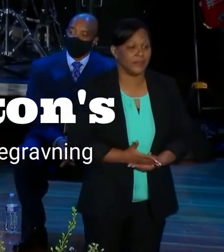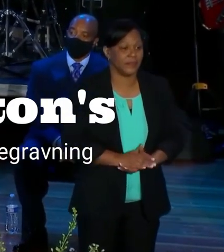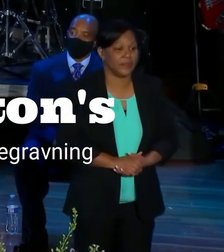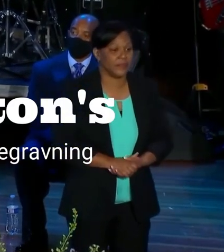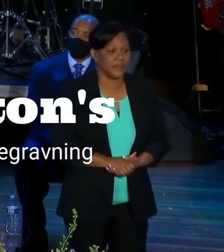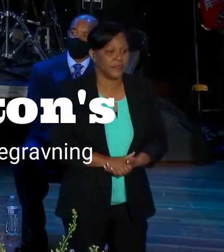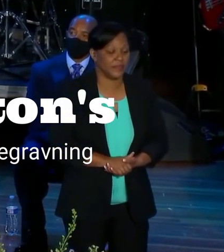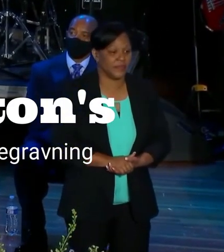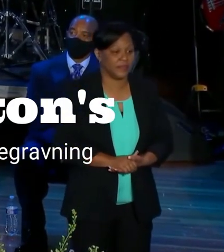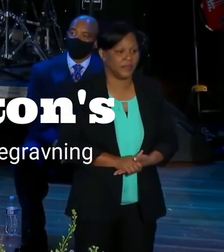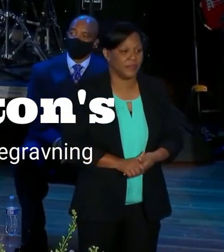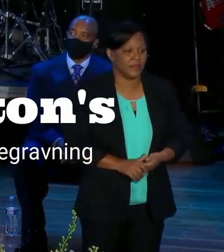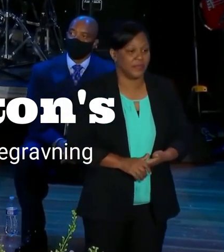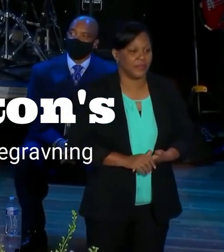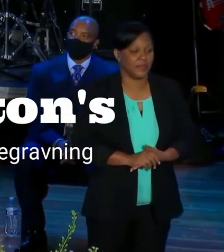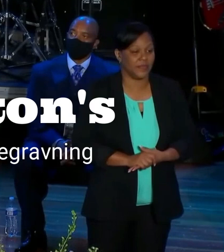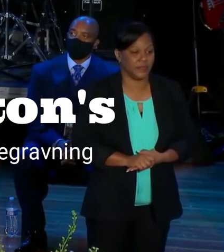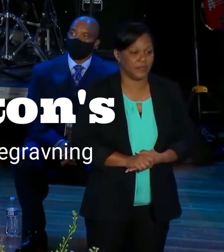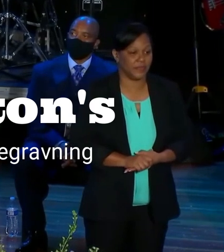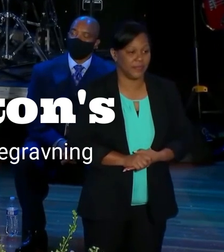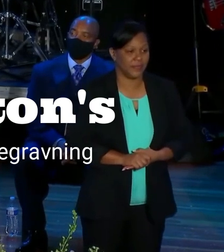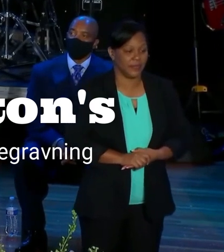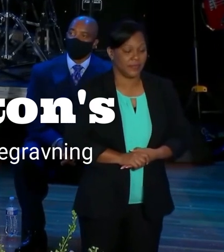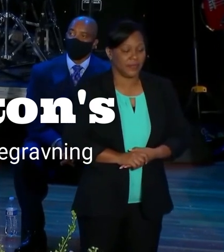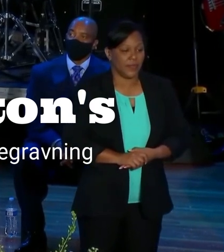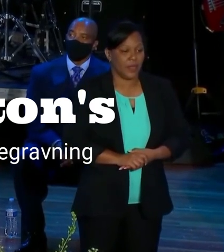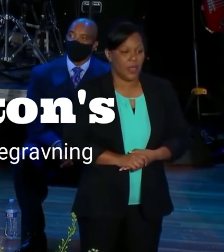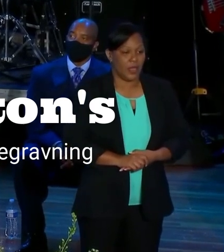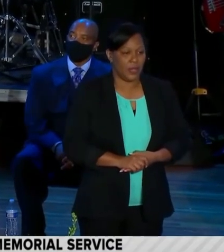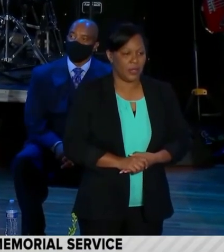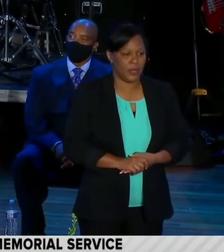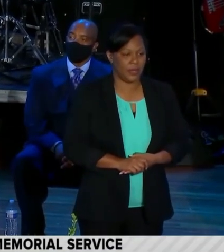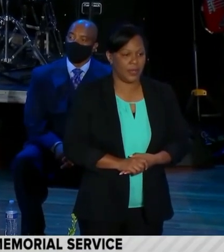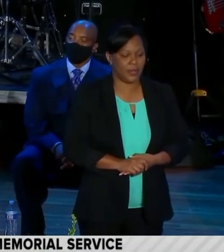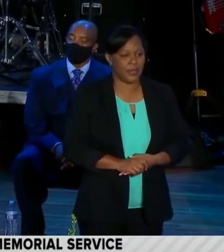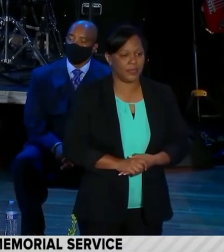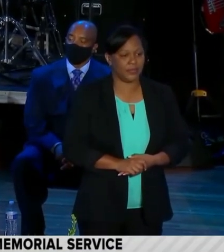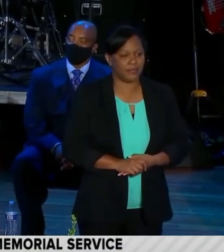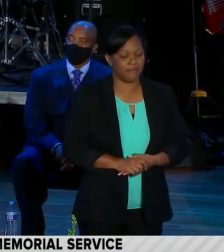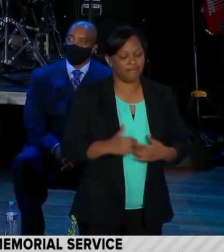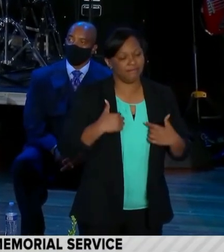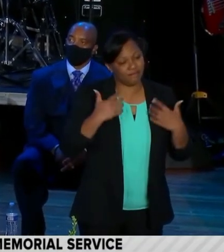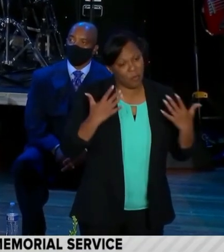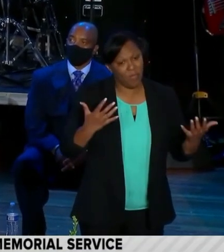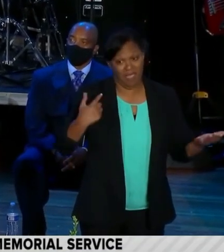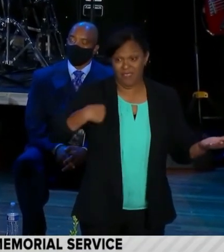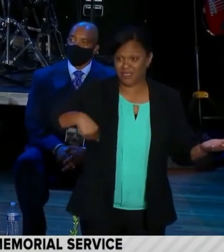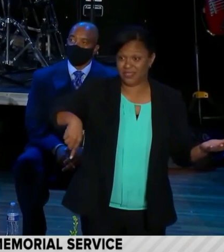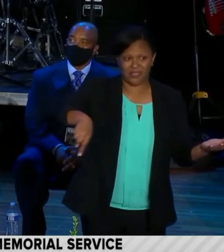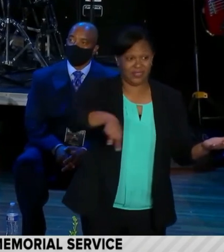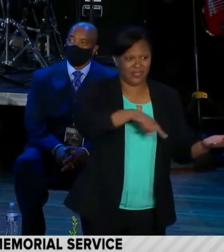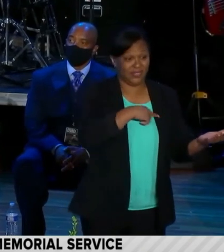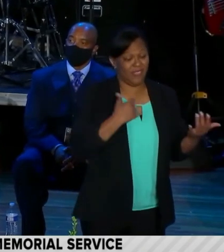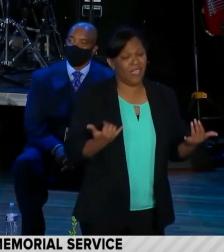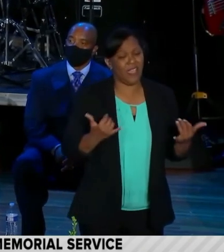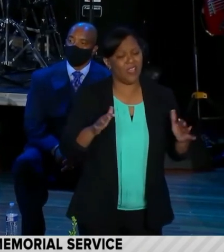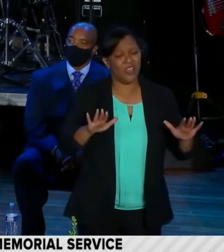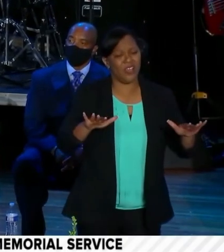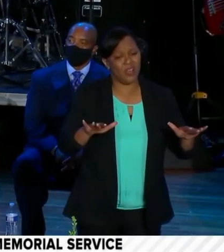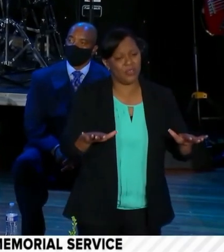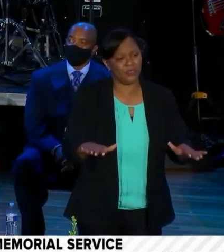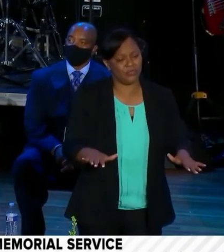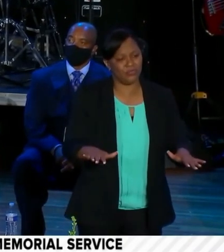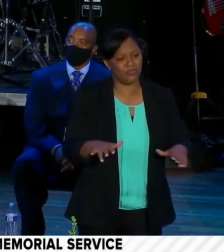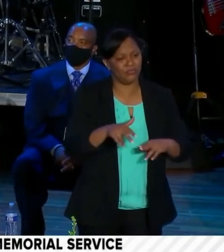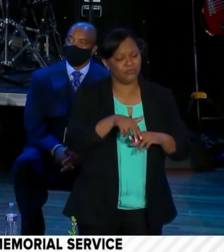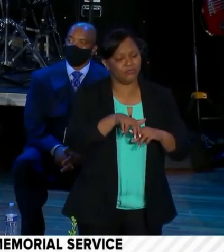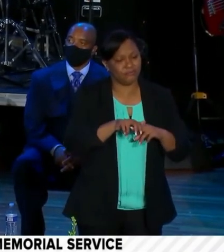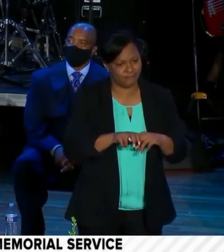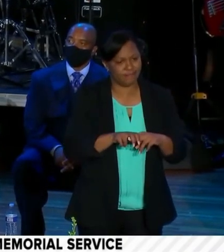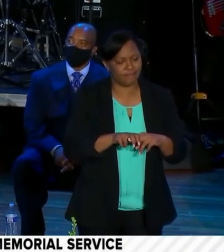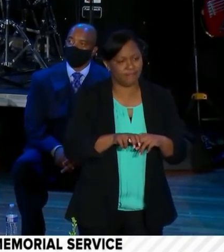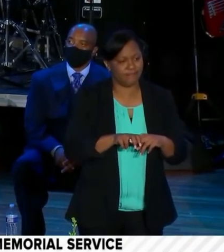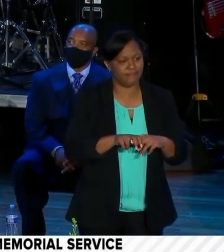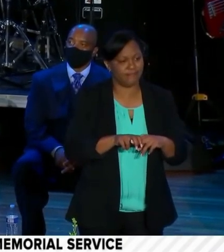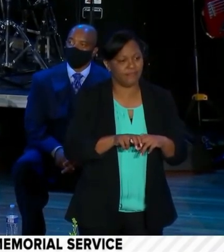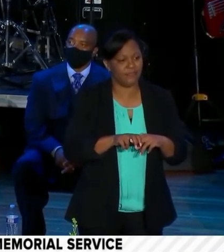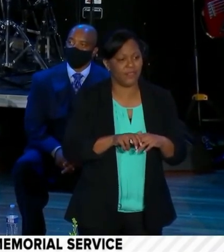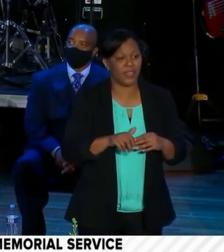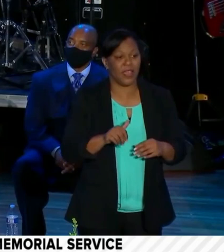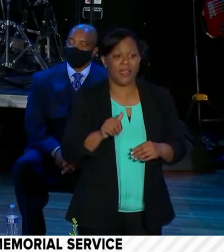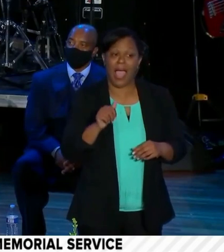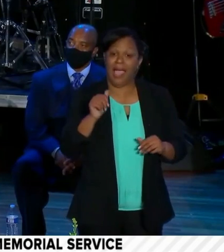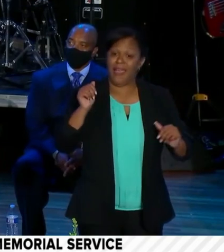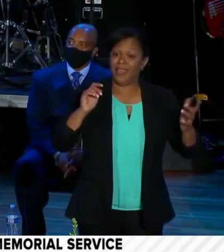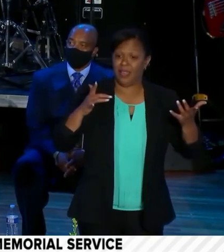Jag vill inte att vi ska sitta här och uppträda som att vi har en begravning "enligt programmet"